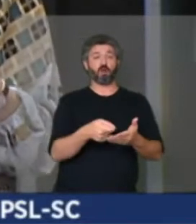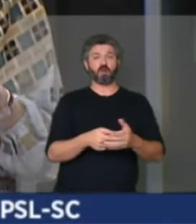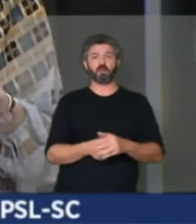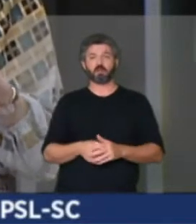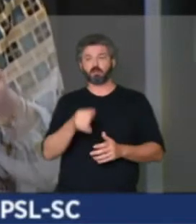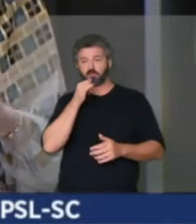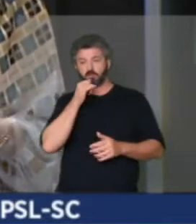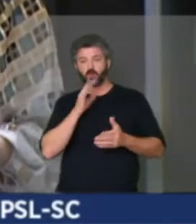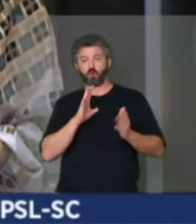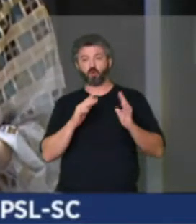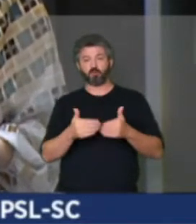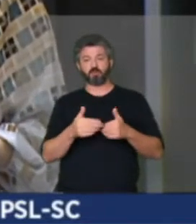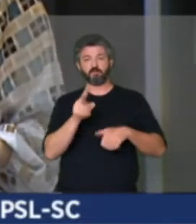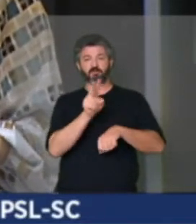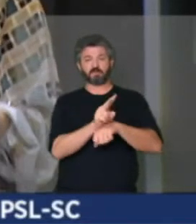FINANCEIRA E CONTROLE, QUE VÃO JÁ FAZER UMA AUDIÊNCIA